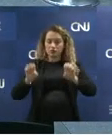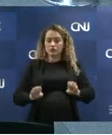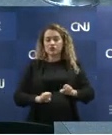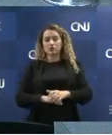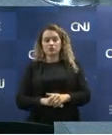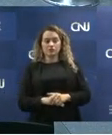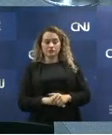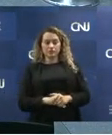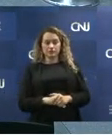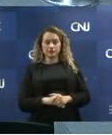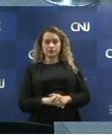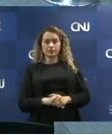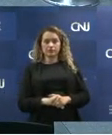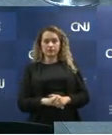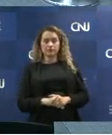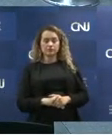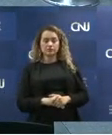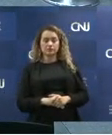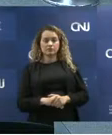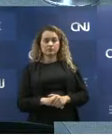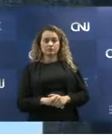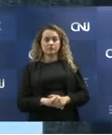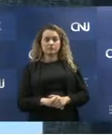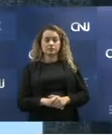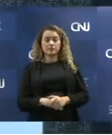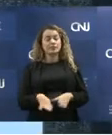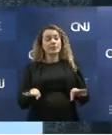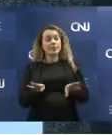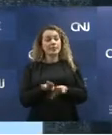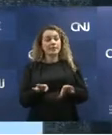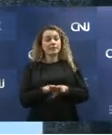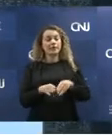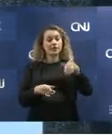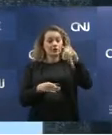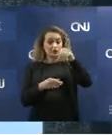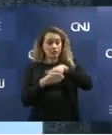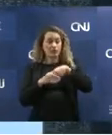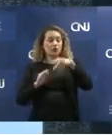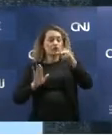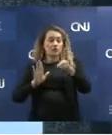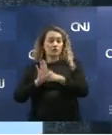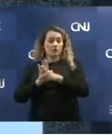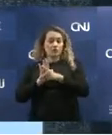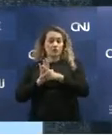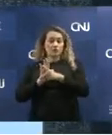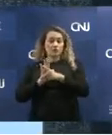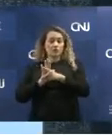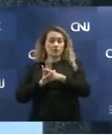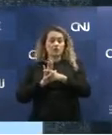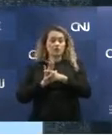e também o teor desse voto e da própria e do próprio normativo que está em anexo.